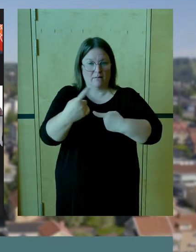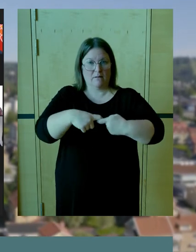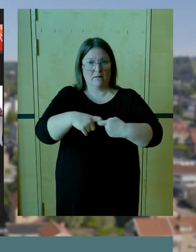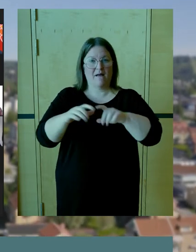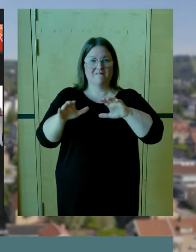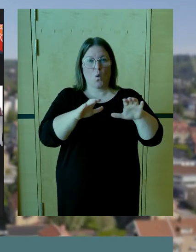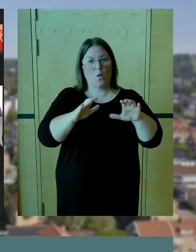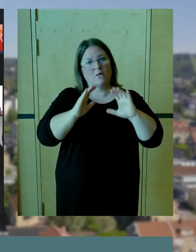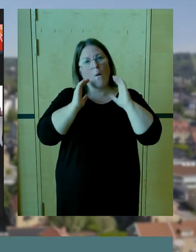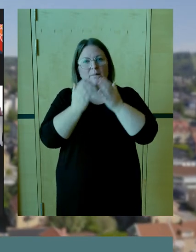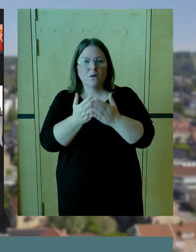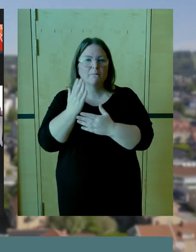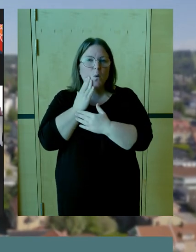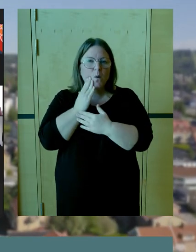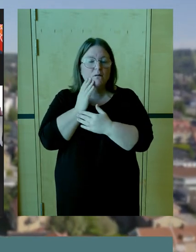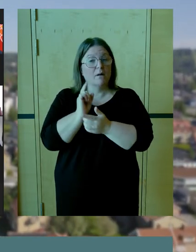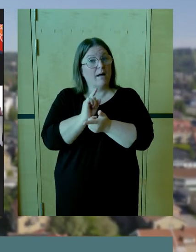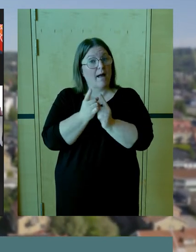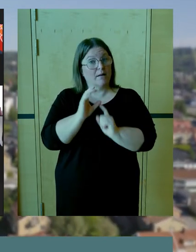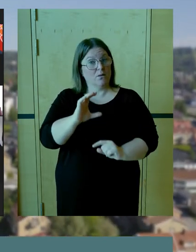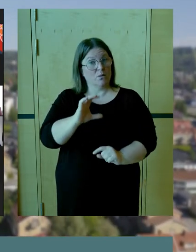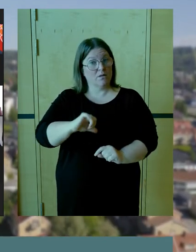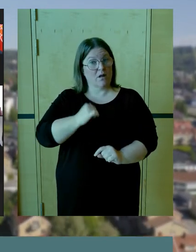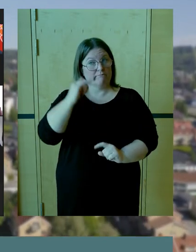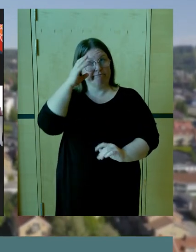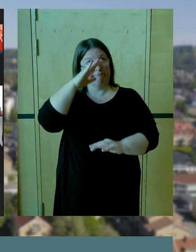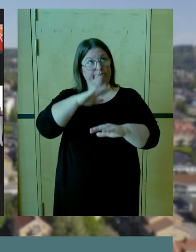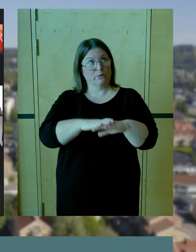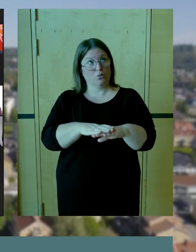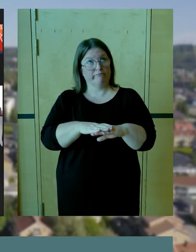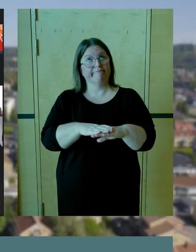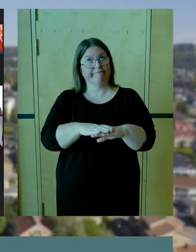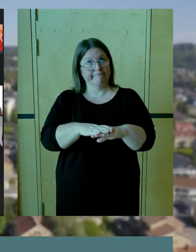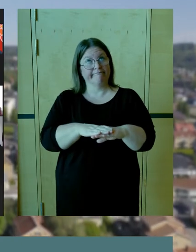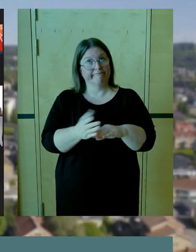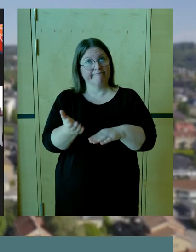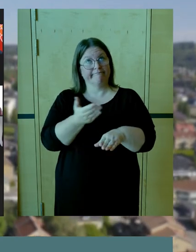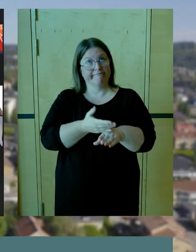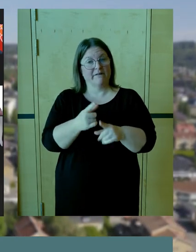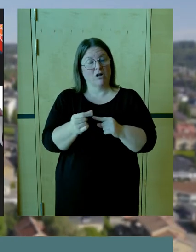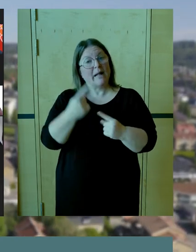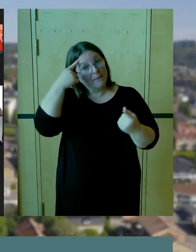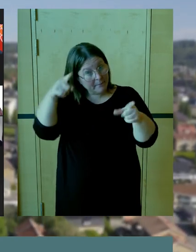Socialdemokraterna Boden Fundera på själv Bifall till alliansens förslag tack